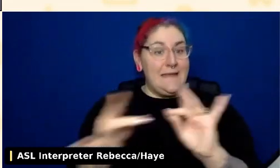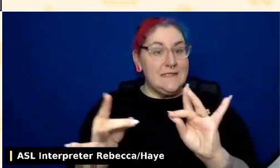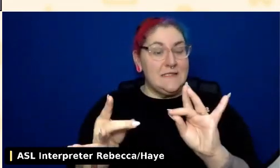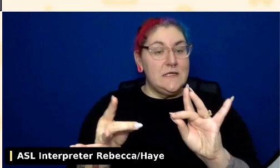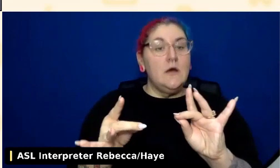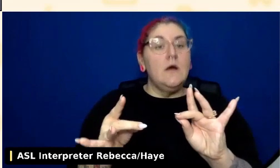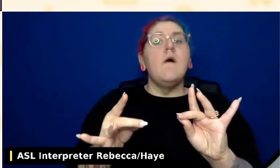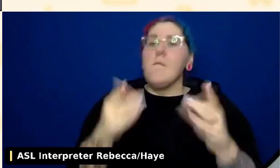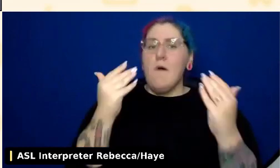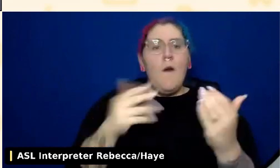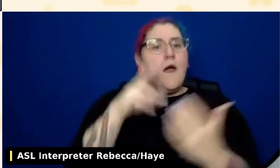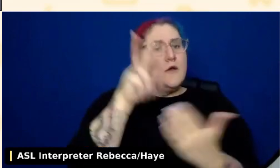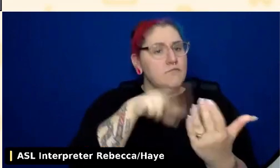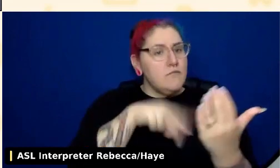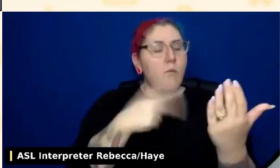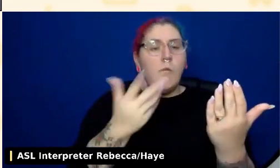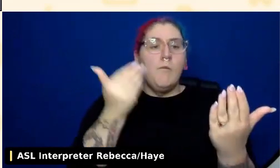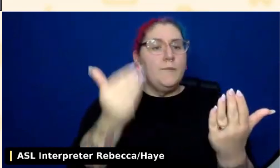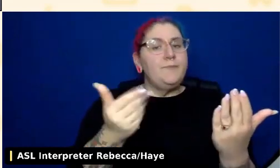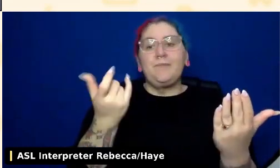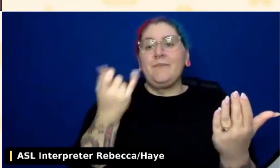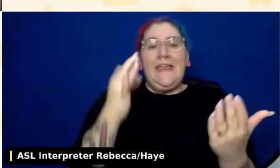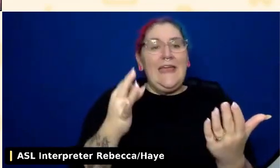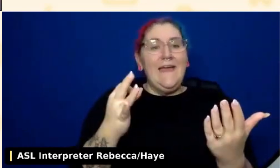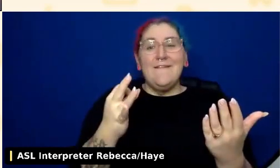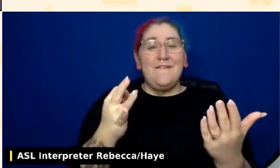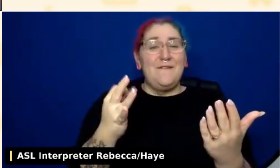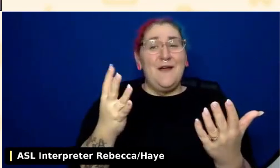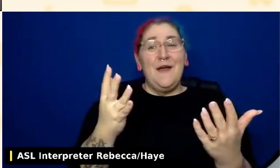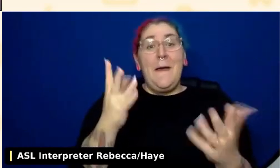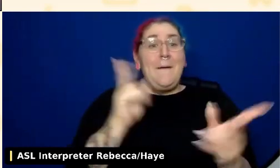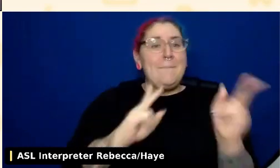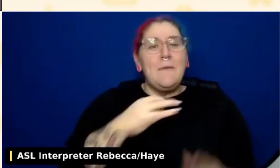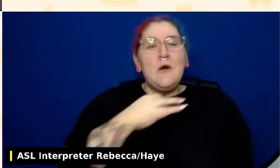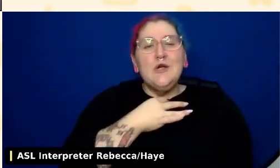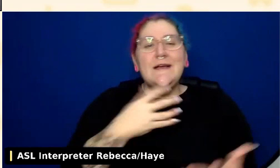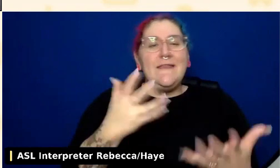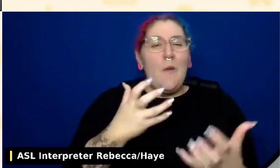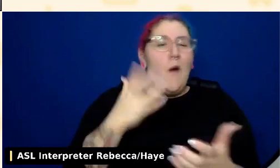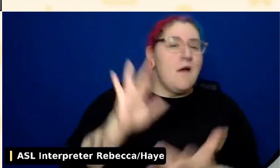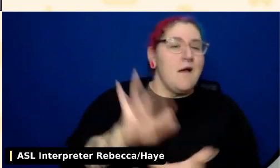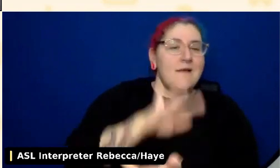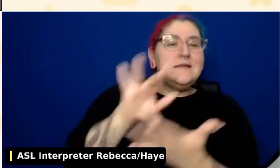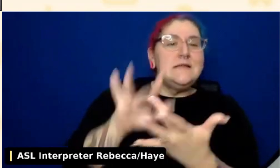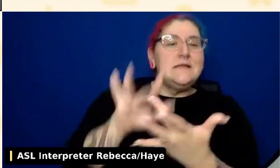péguelo en el pie de página y proporcione una forma muy clara de contactarlo, esa es una buena manera de saber qué problemas tiene la gente, y ese es un buen lugar para comenzar.